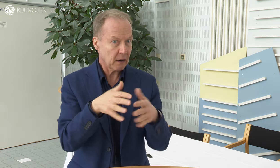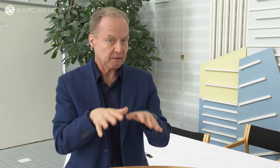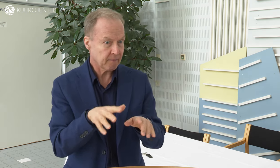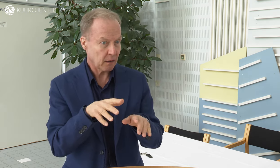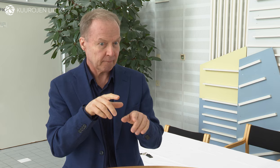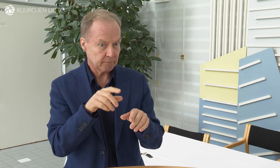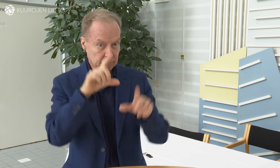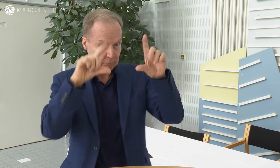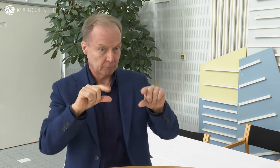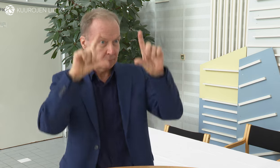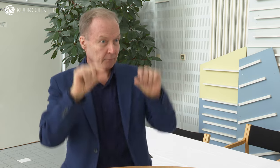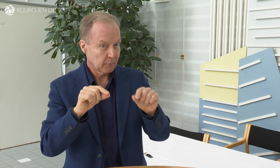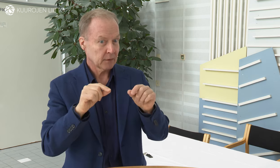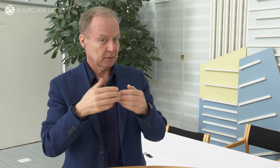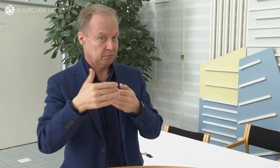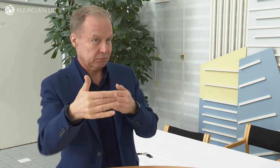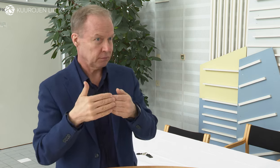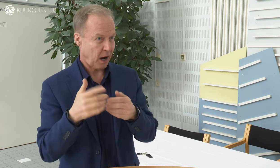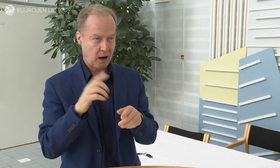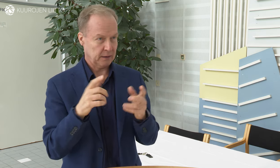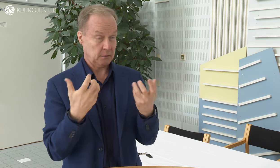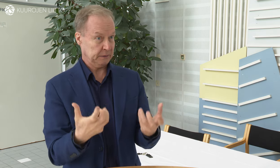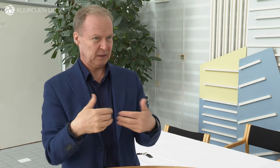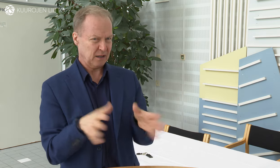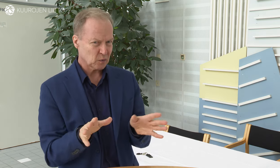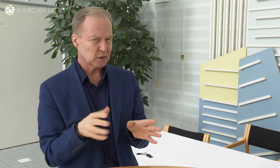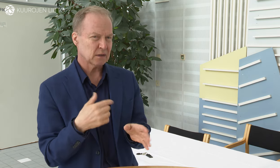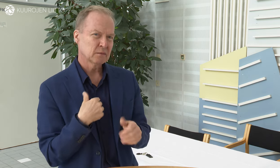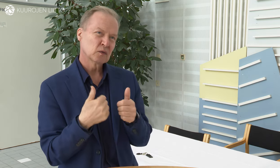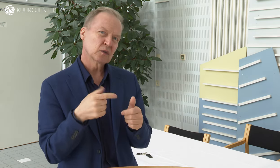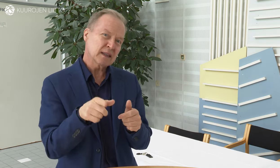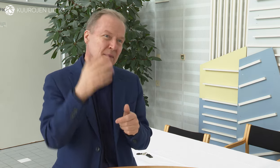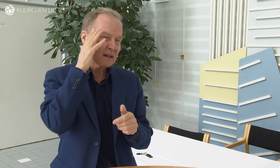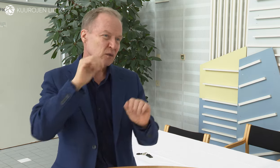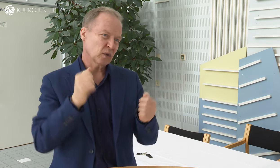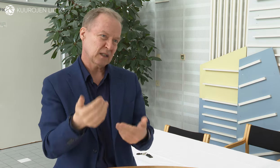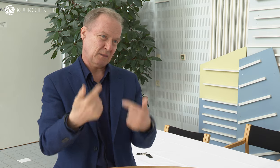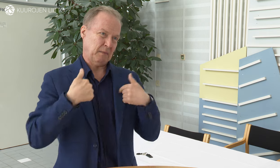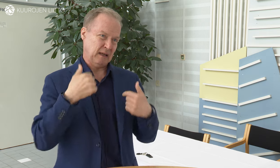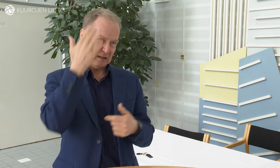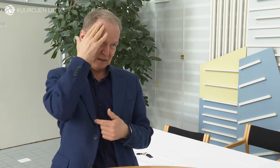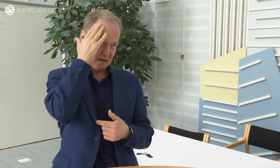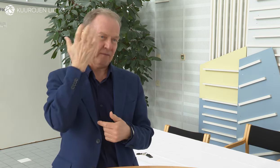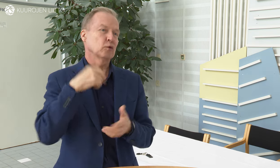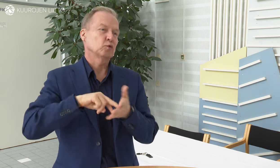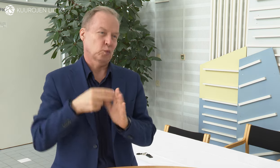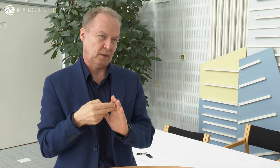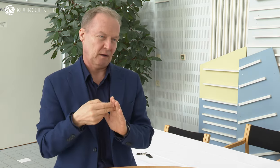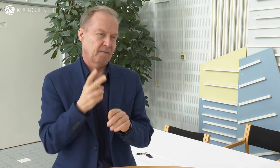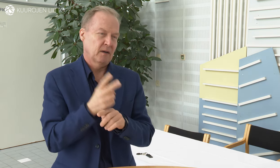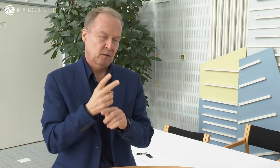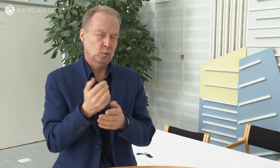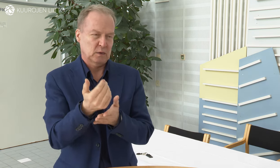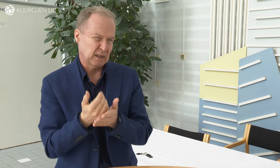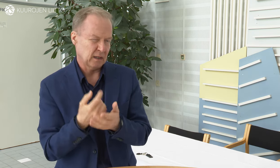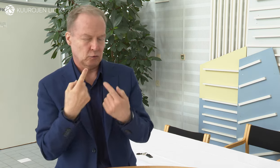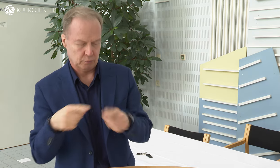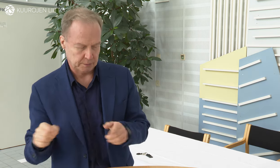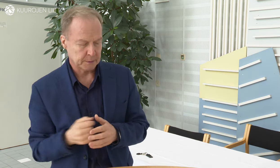jotta järjestöt voivat alkaa tekemään konkreettisella tavalla säästötoimia.